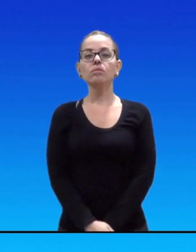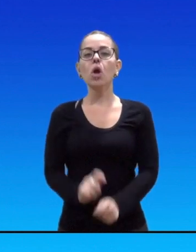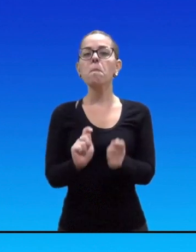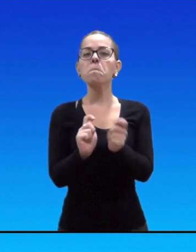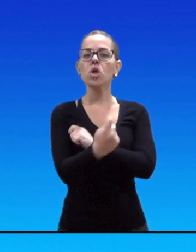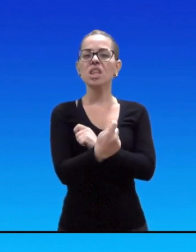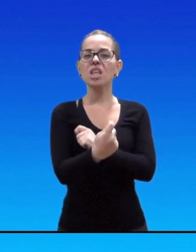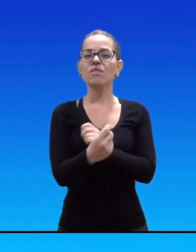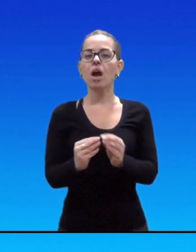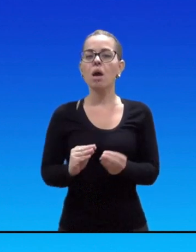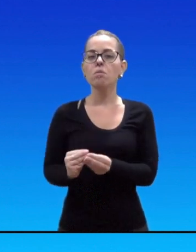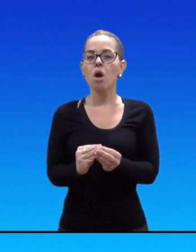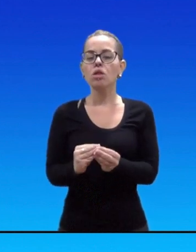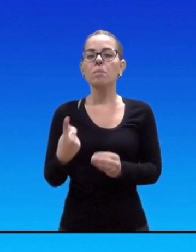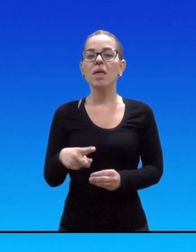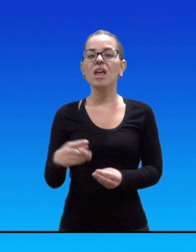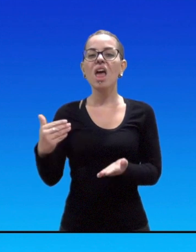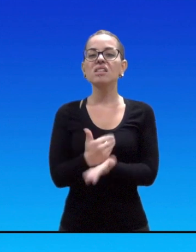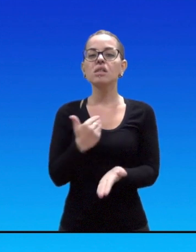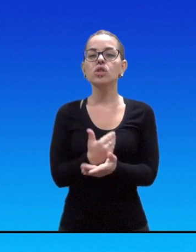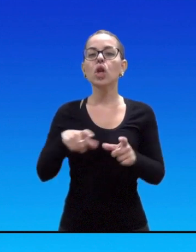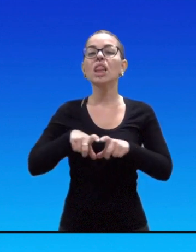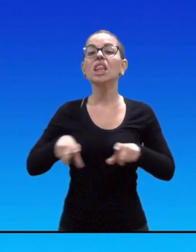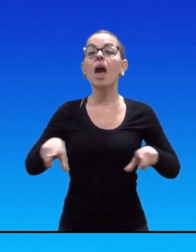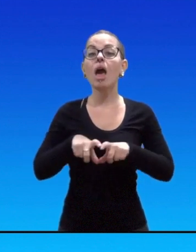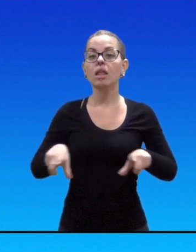Le modifiche apportate sono: alle modalità di esenzione del ticket;